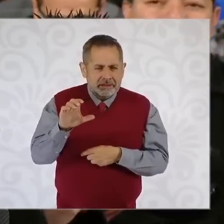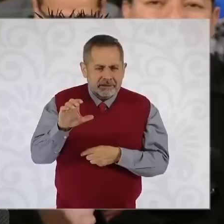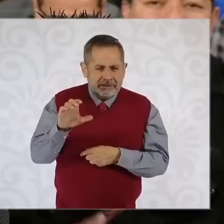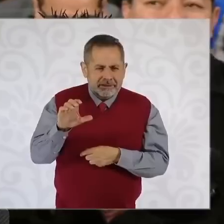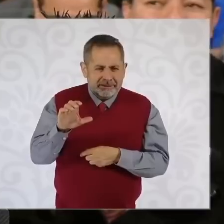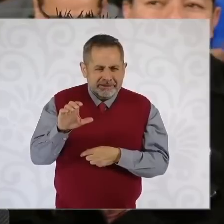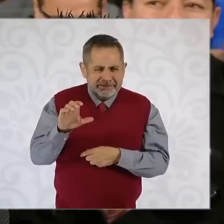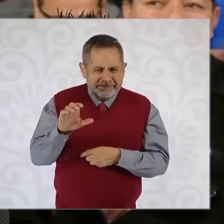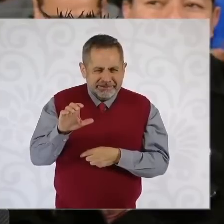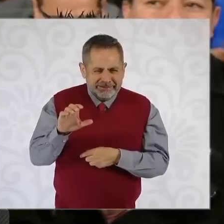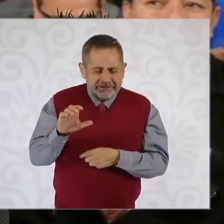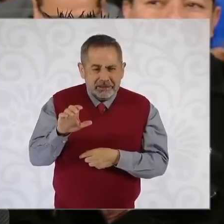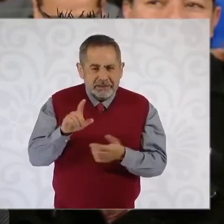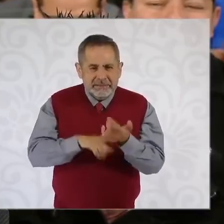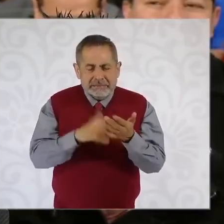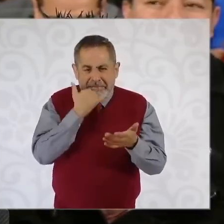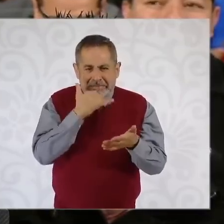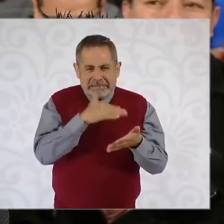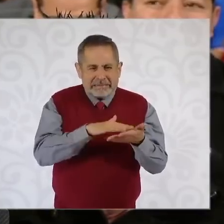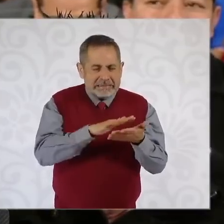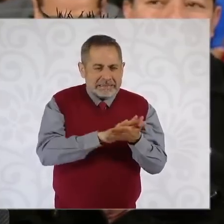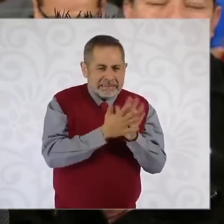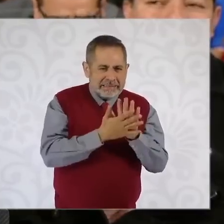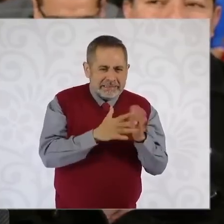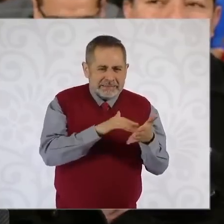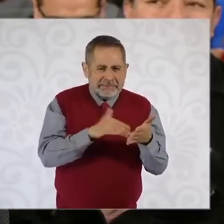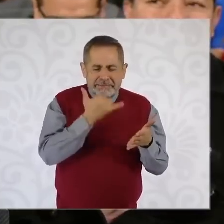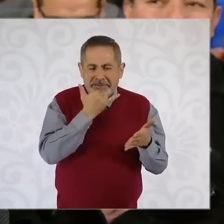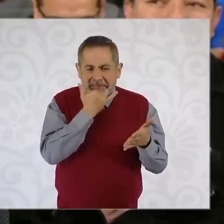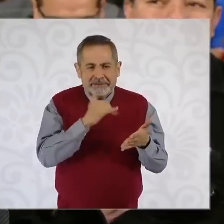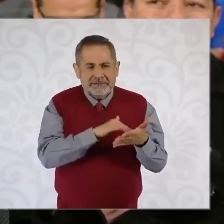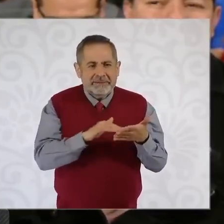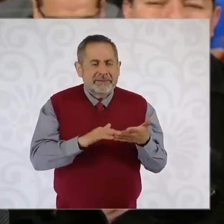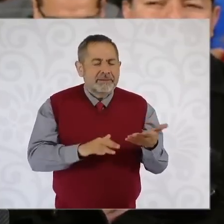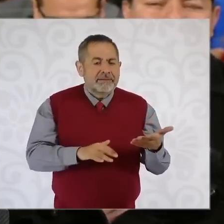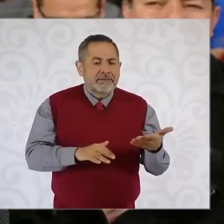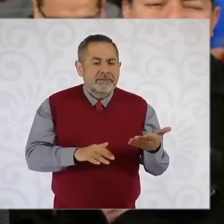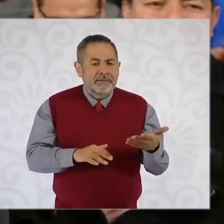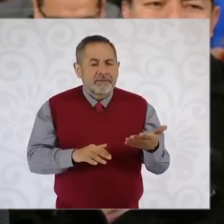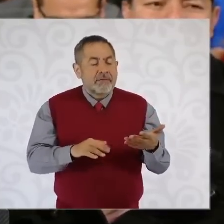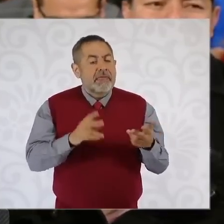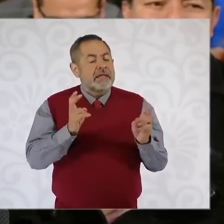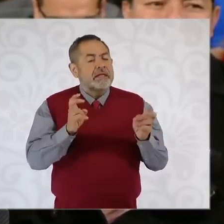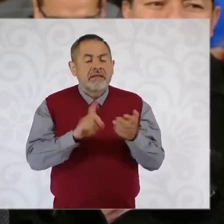es que no lo lo lo traduz lo traducí perdón y este entonces dicen que la relación comercial entre